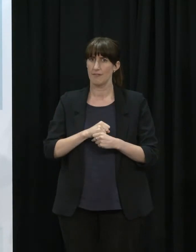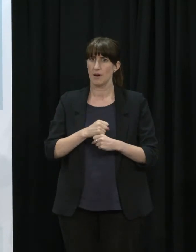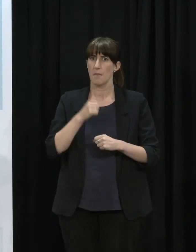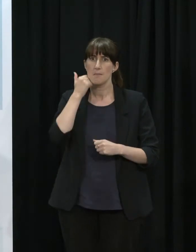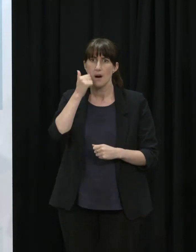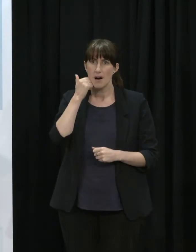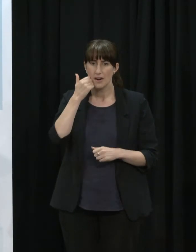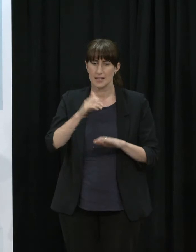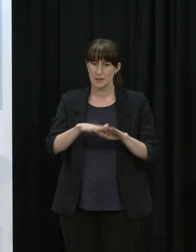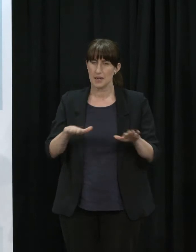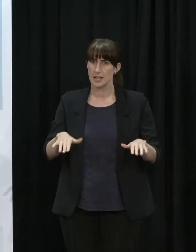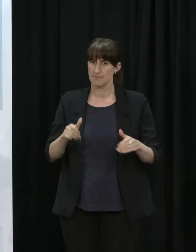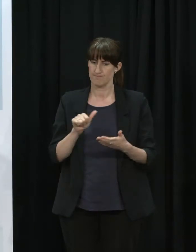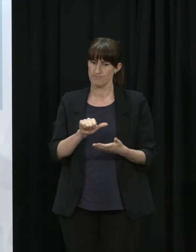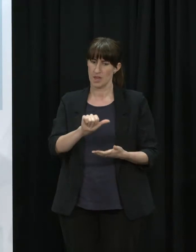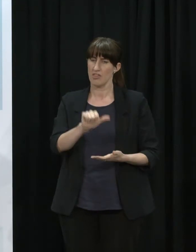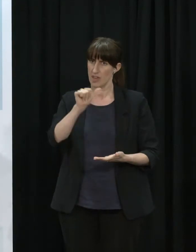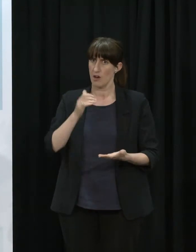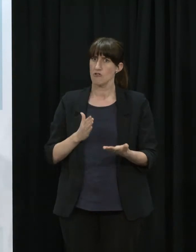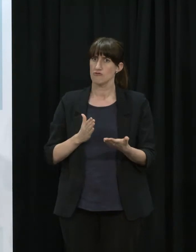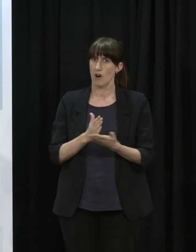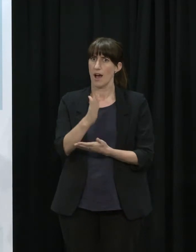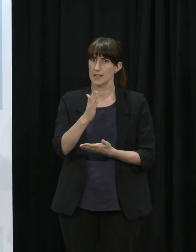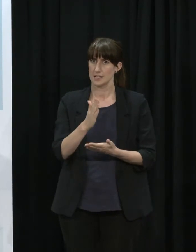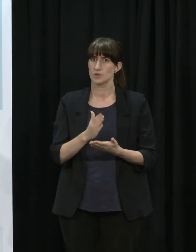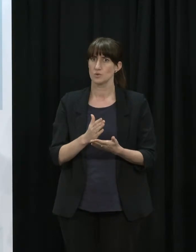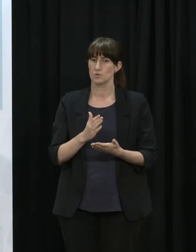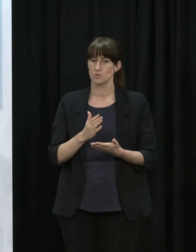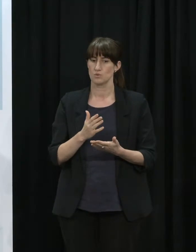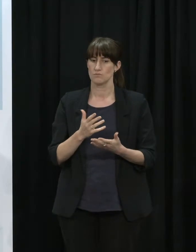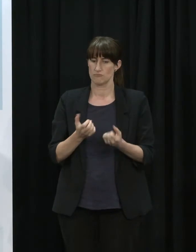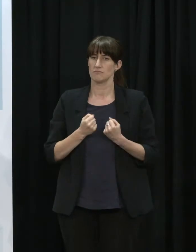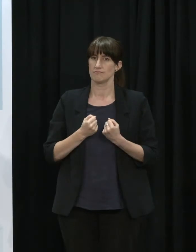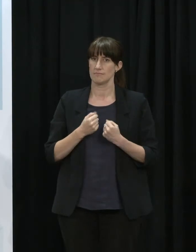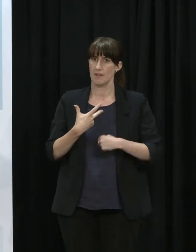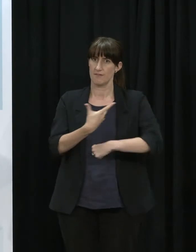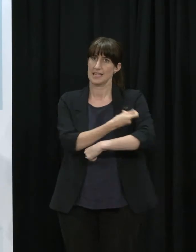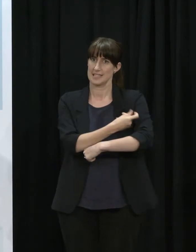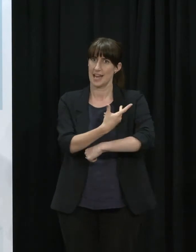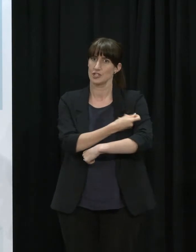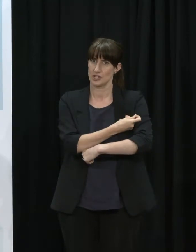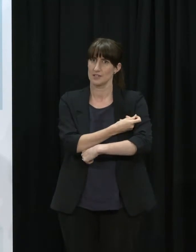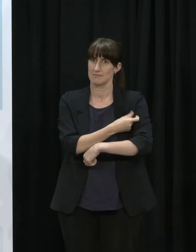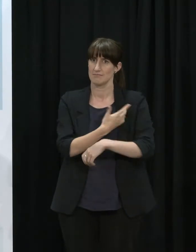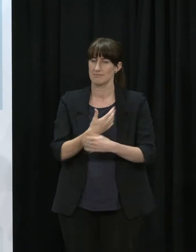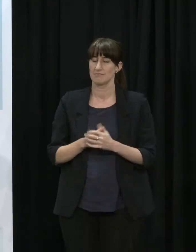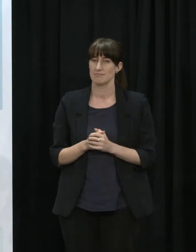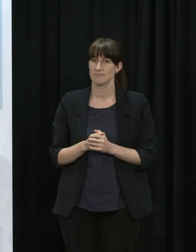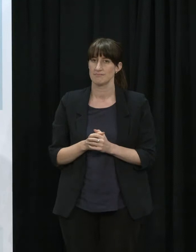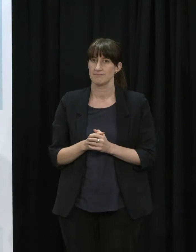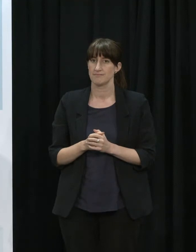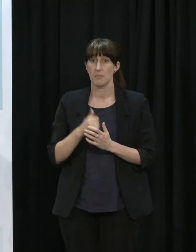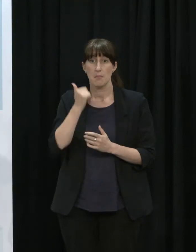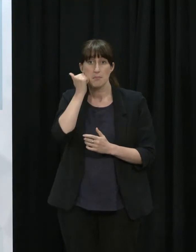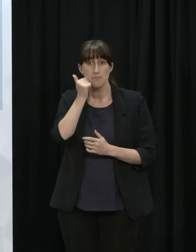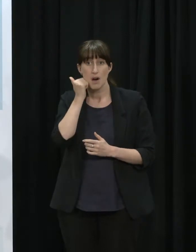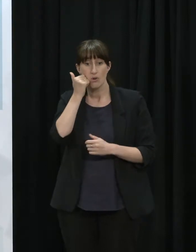whakapono ana matou kei nga